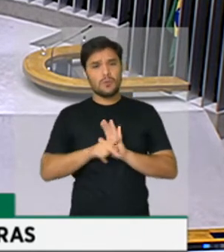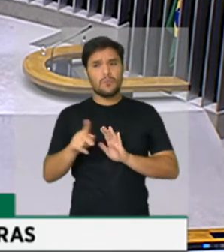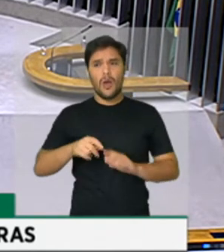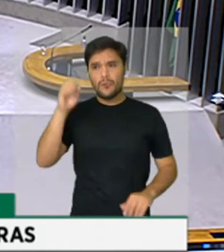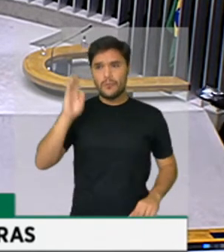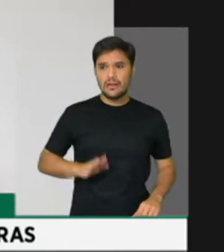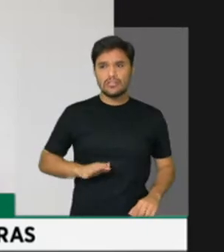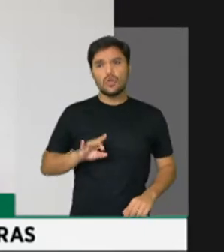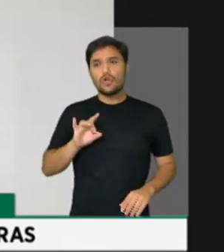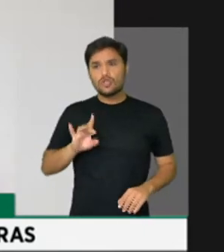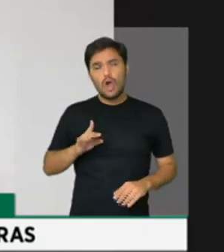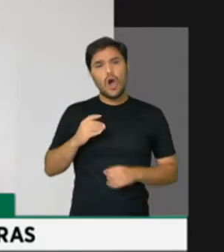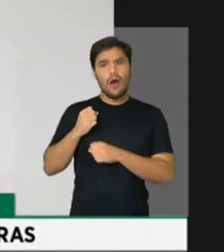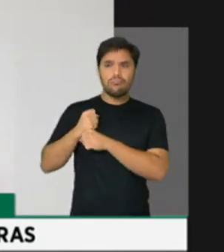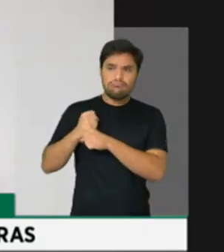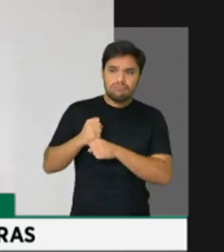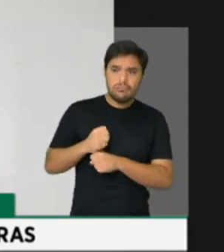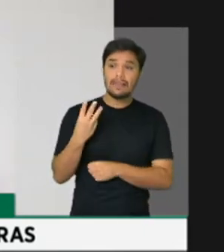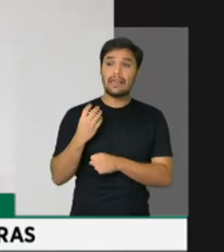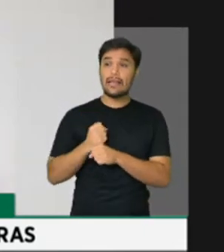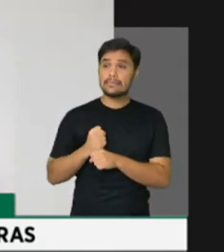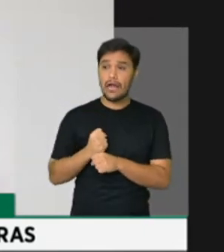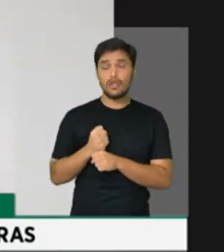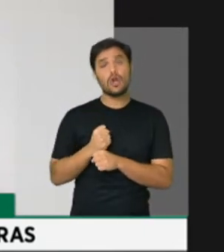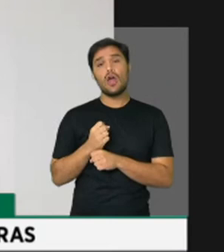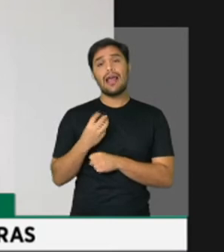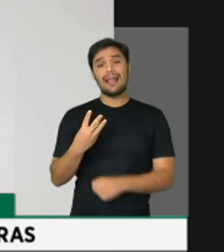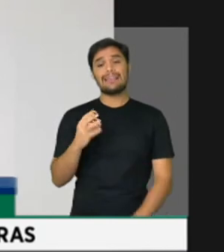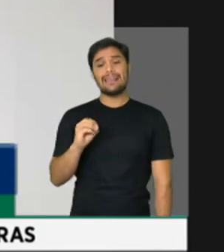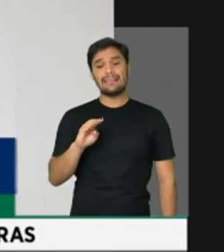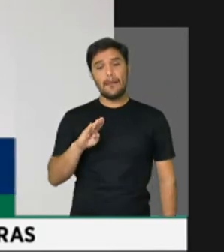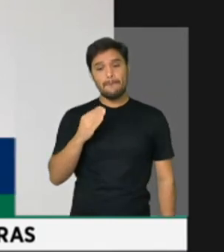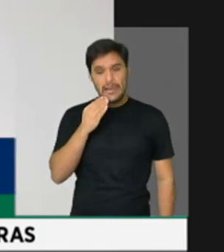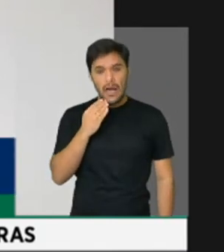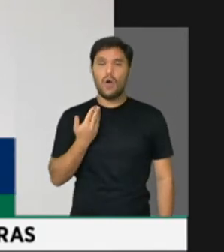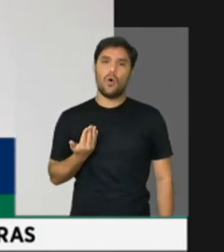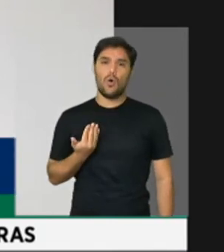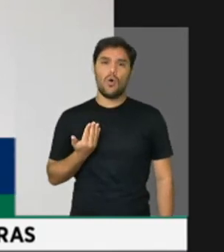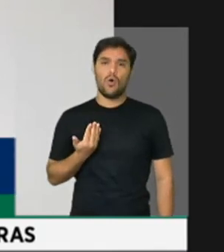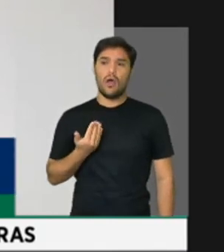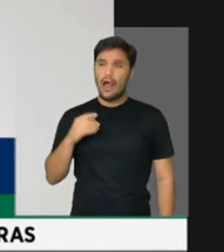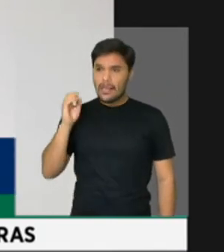ENTANTO, ATRAVÀS DE UMA MEDIDA PROVISÓRIA COM O RITO COMPLETAMENTE ATROPELADO QUER ENTREGAR PRA INICIATIVA